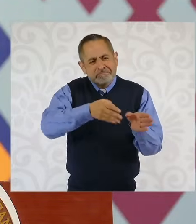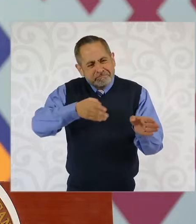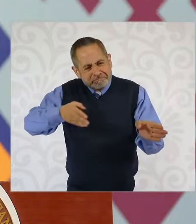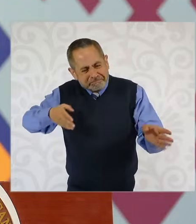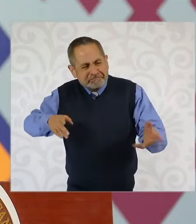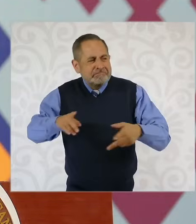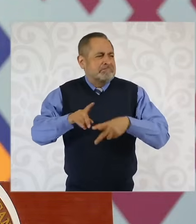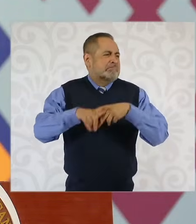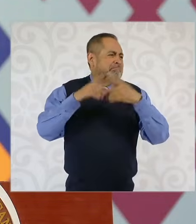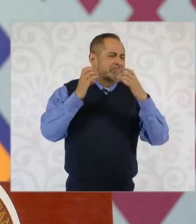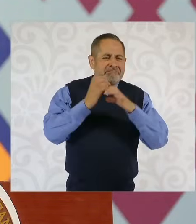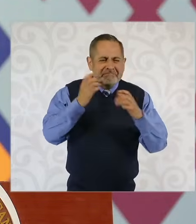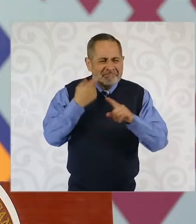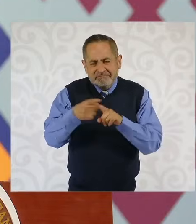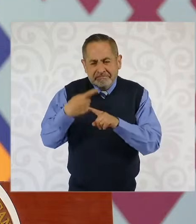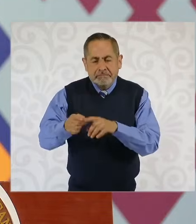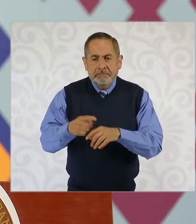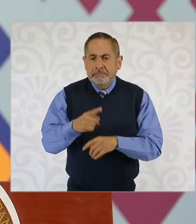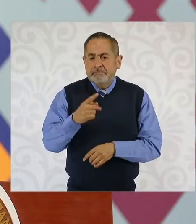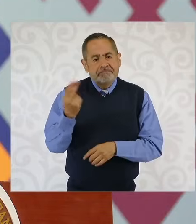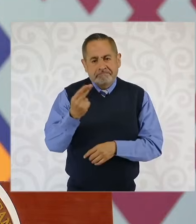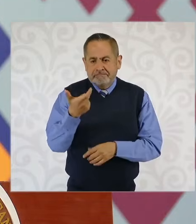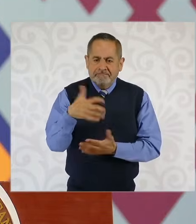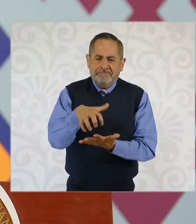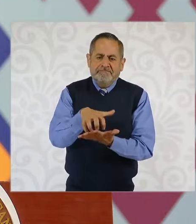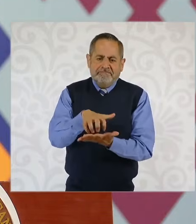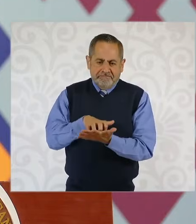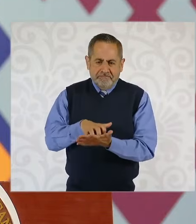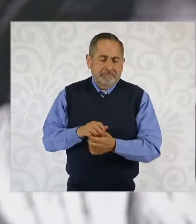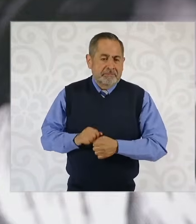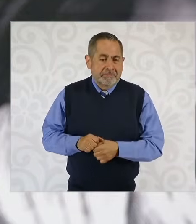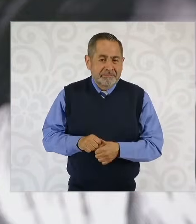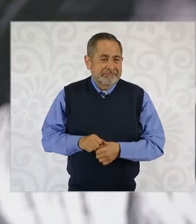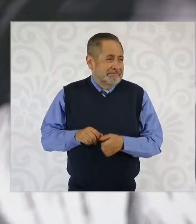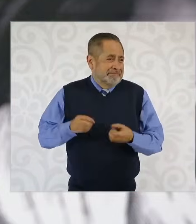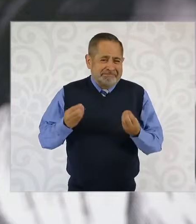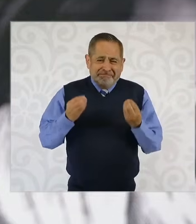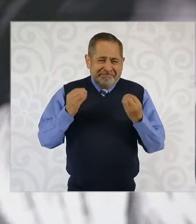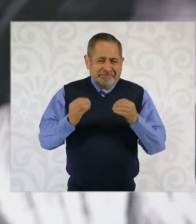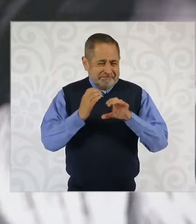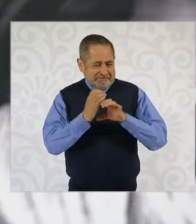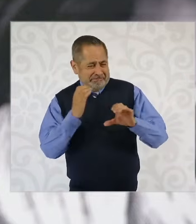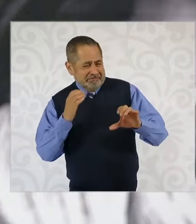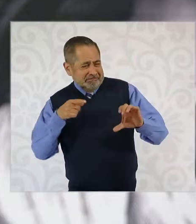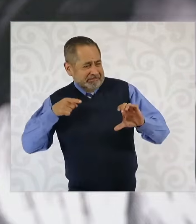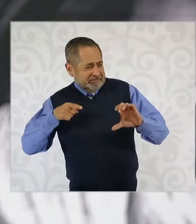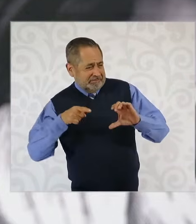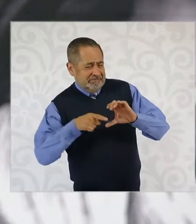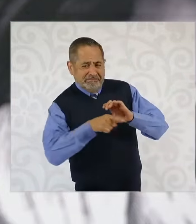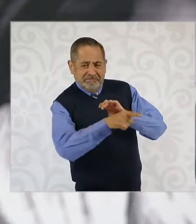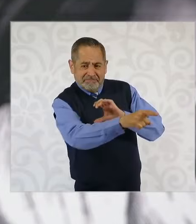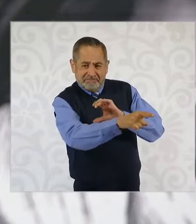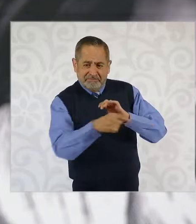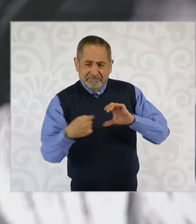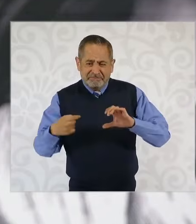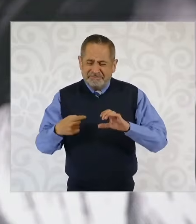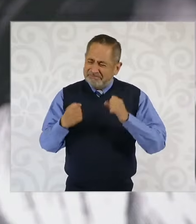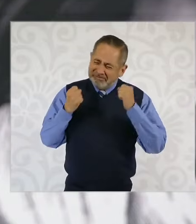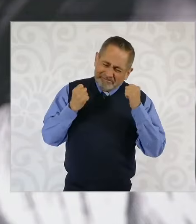que optimizar los costos son miles de kilómetros de ductos son cientos de tanques cient tenemos